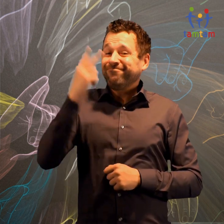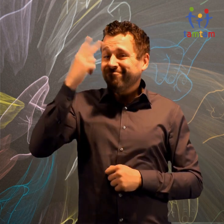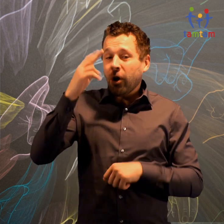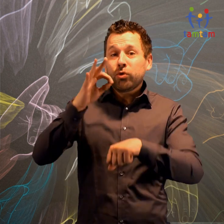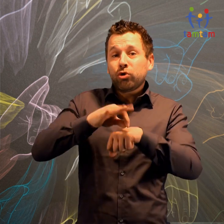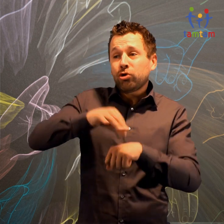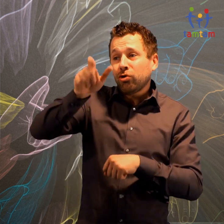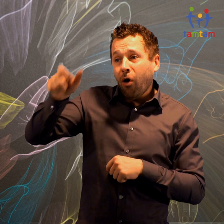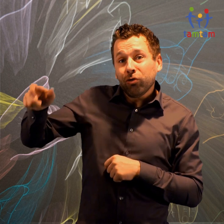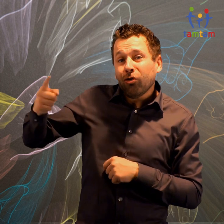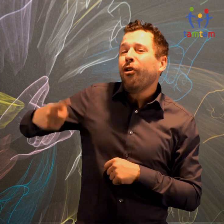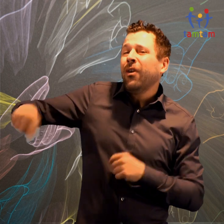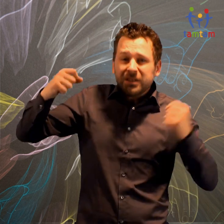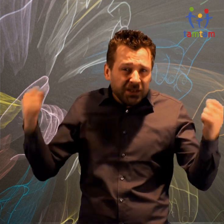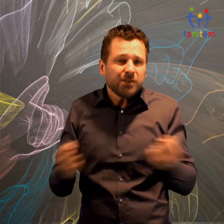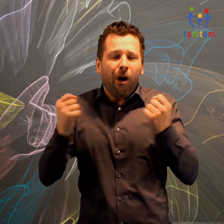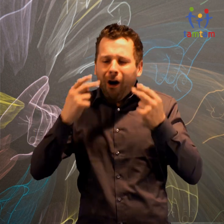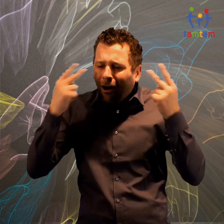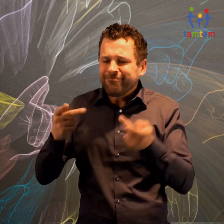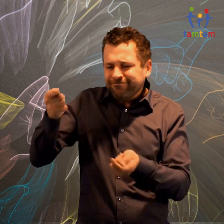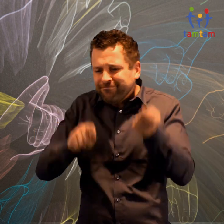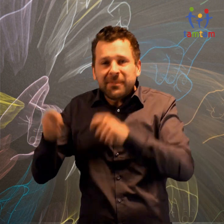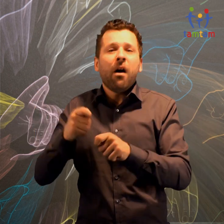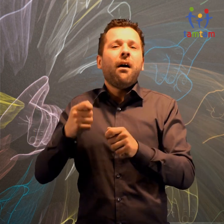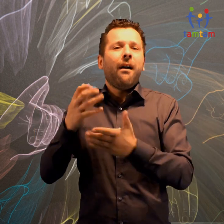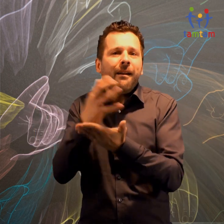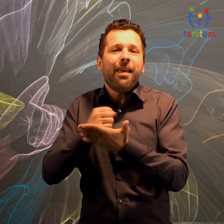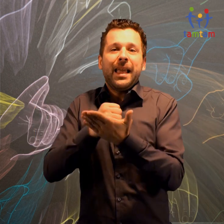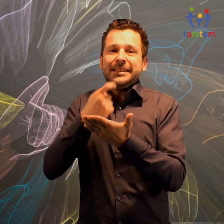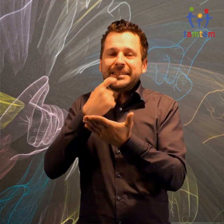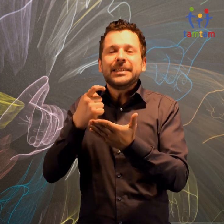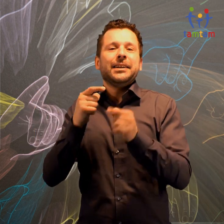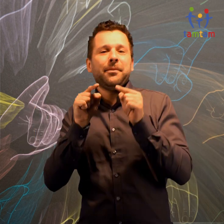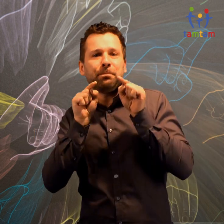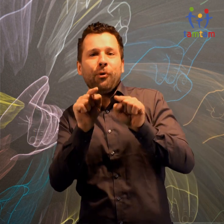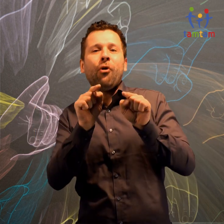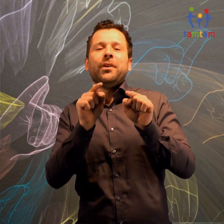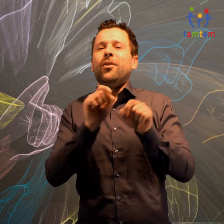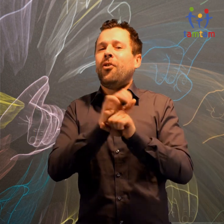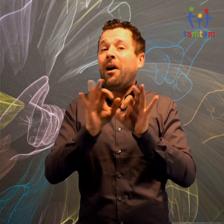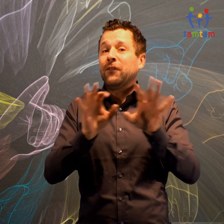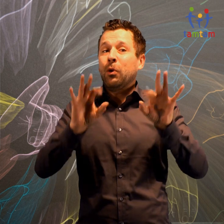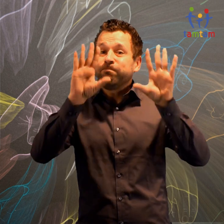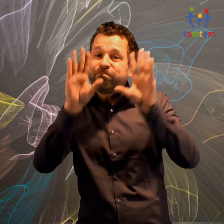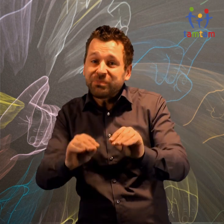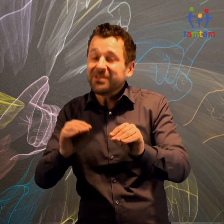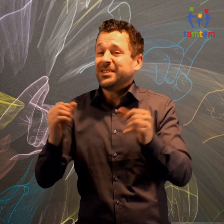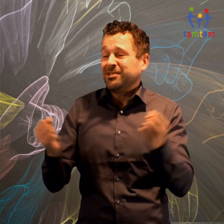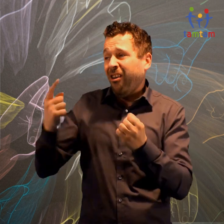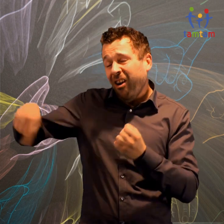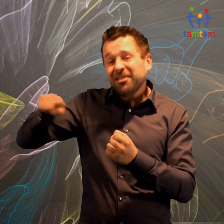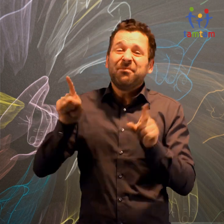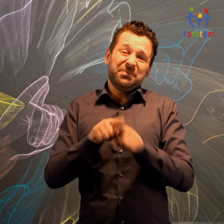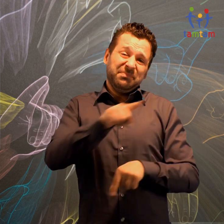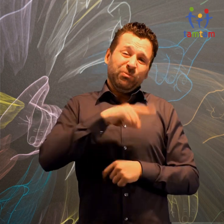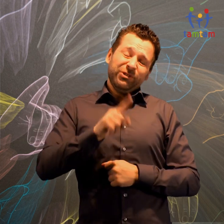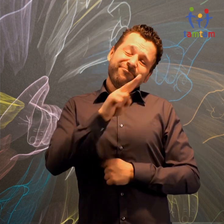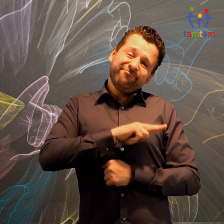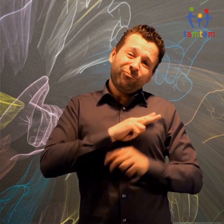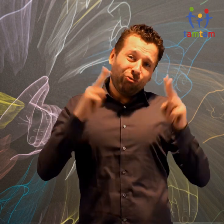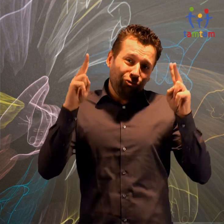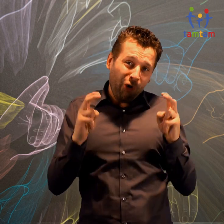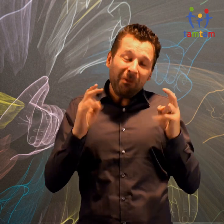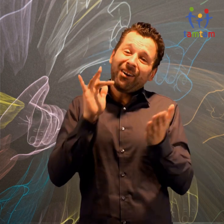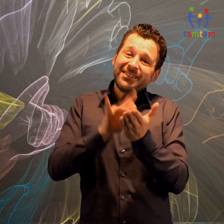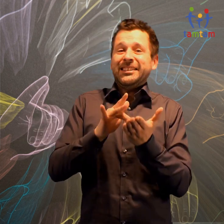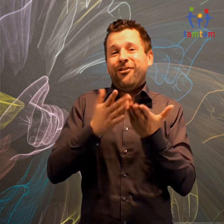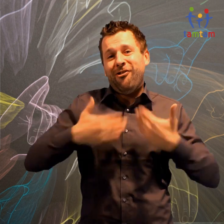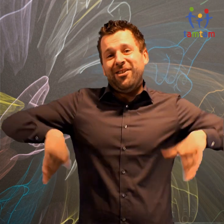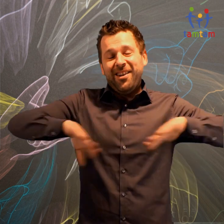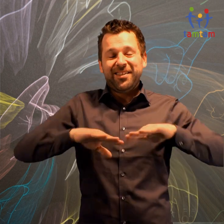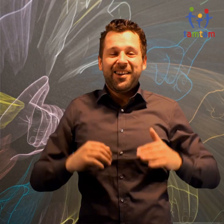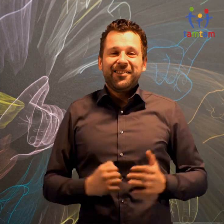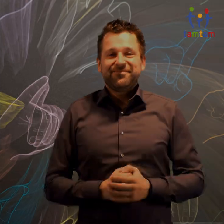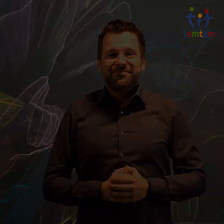Lékaři se snaží najít lék proti koronaviru, aby zase co nejdříve bylo všechno jako předtím. Musíme být trpěliví a chránit se."